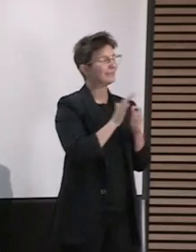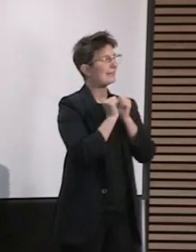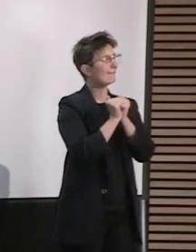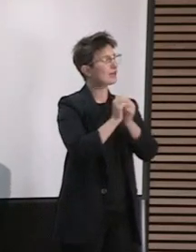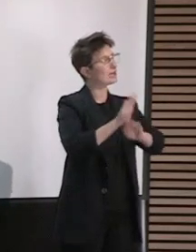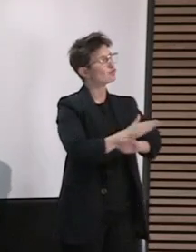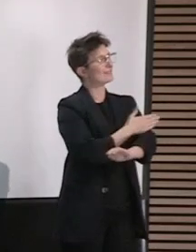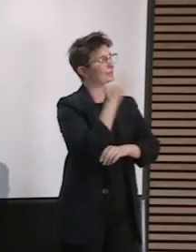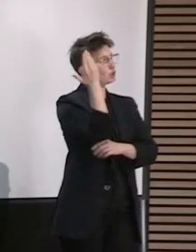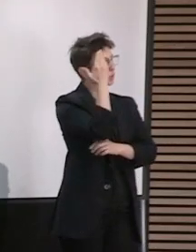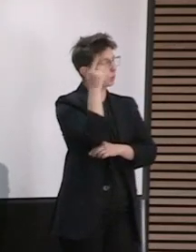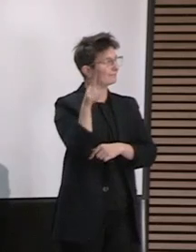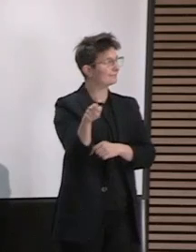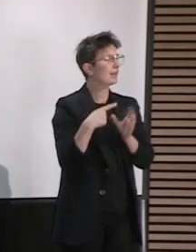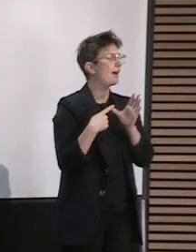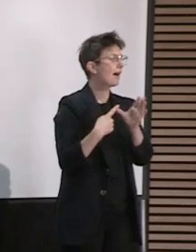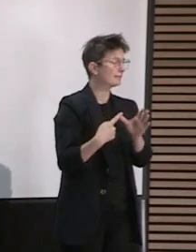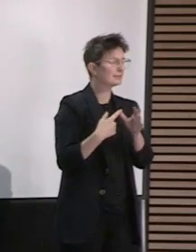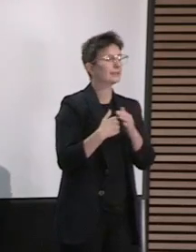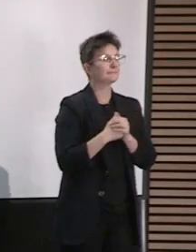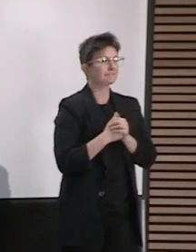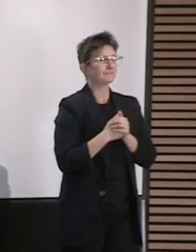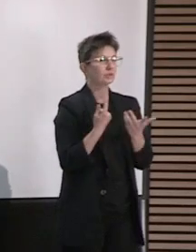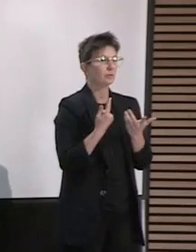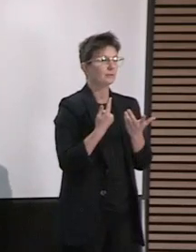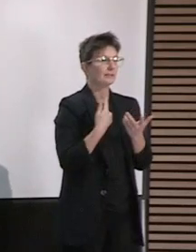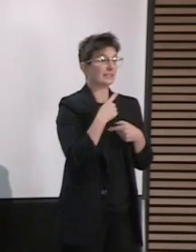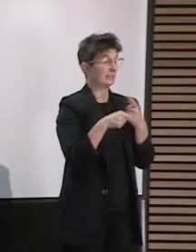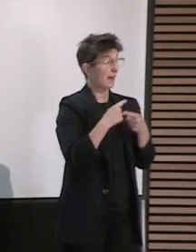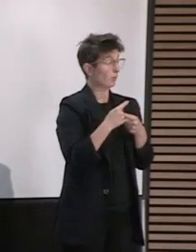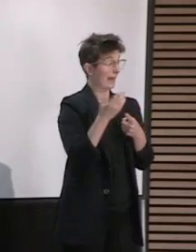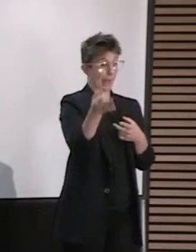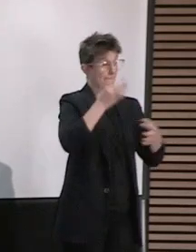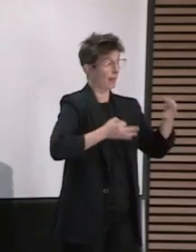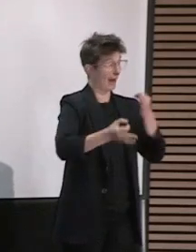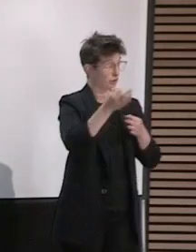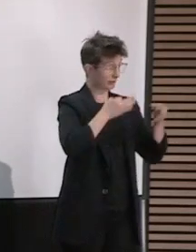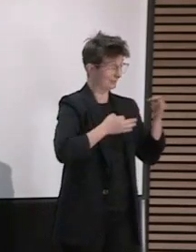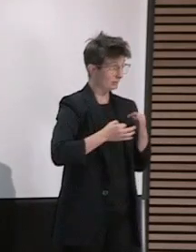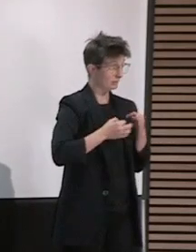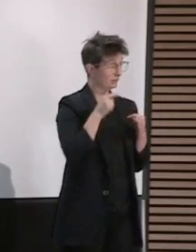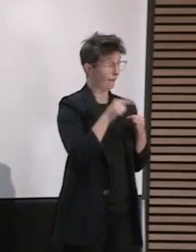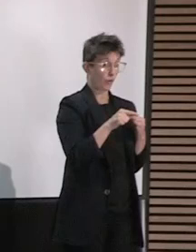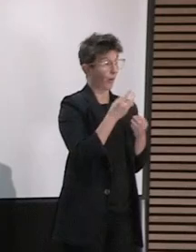korero mo tenei. He kaupapa hanga tenei kua kohia i roto i